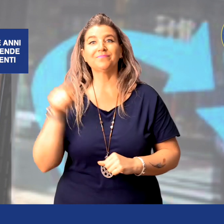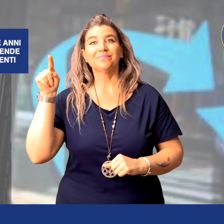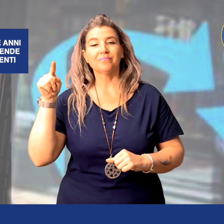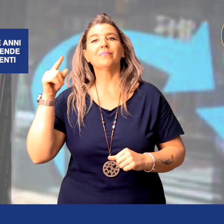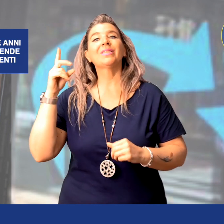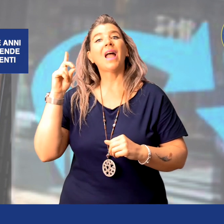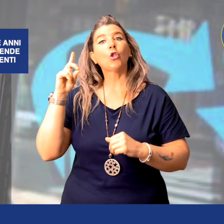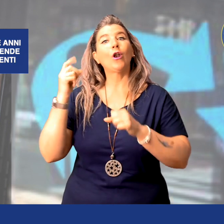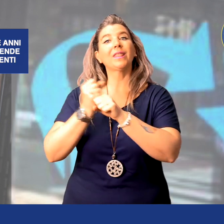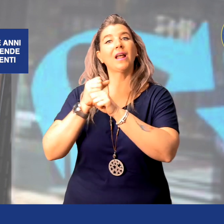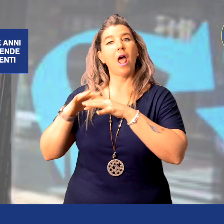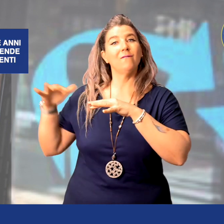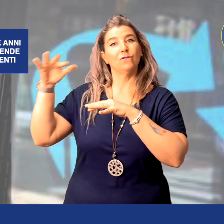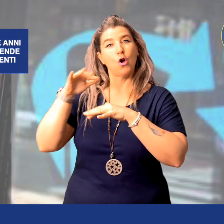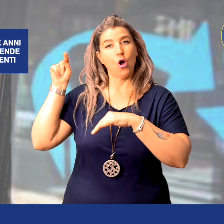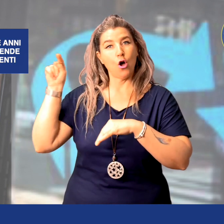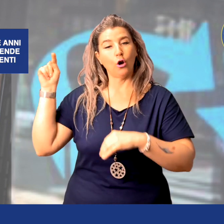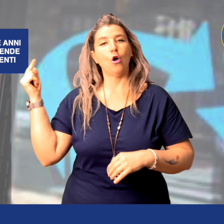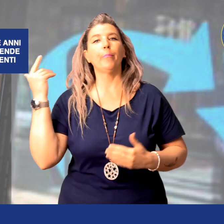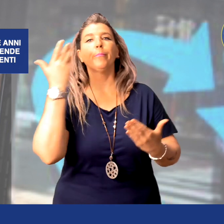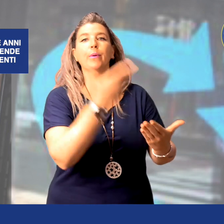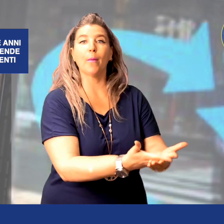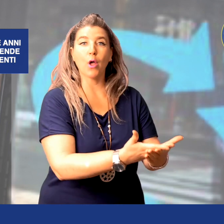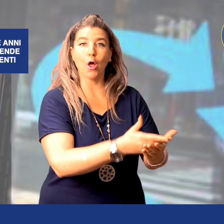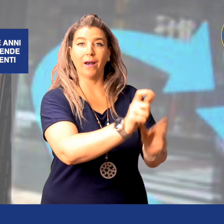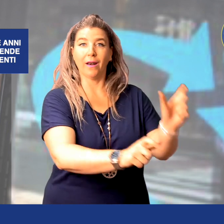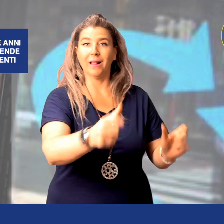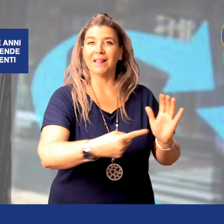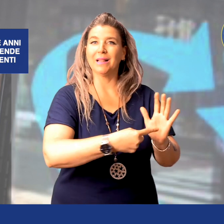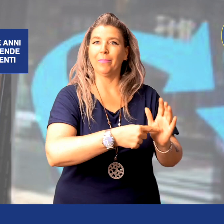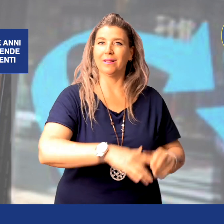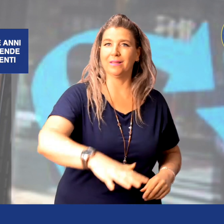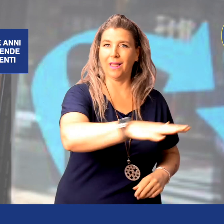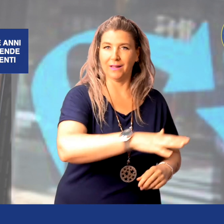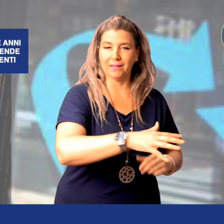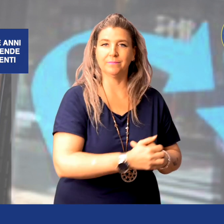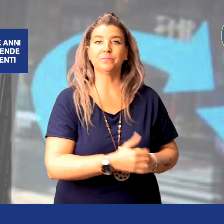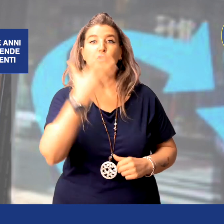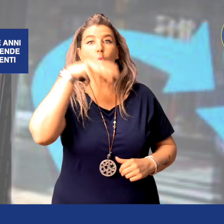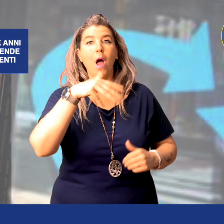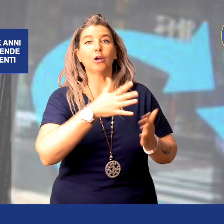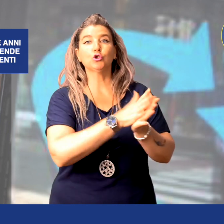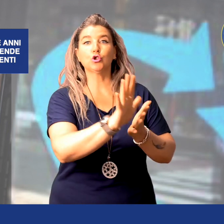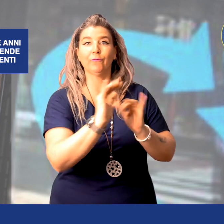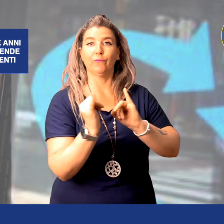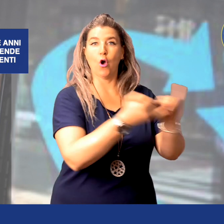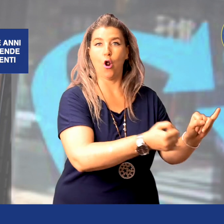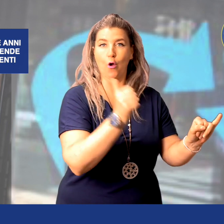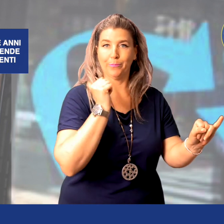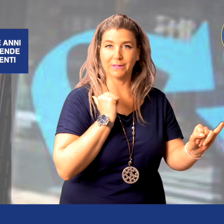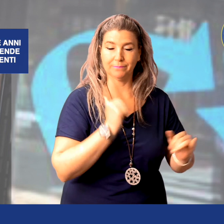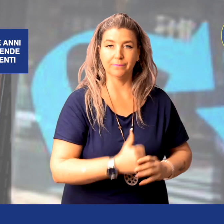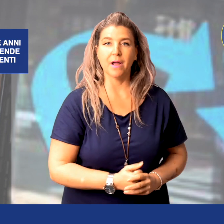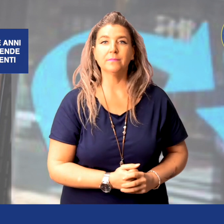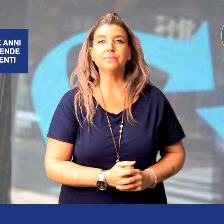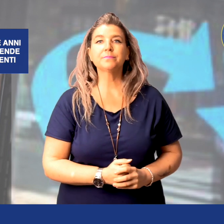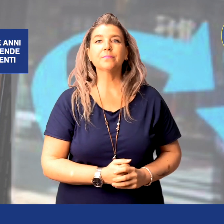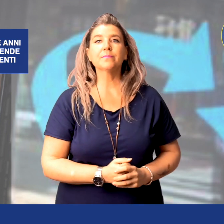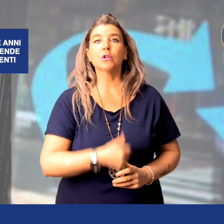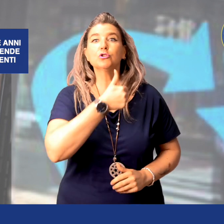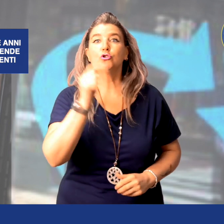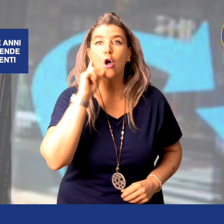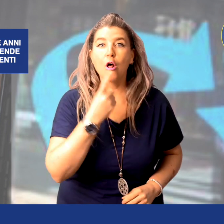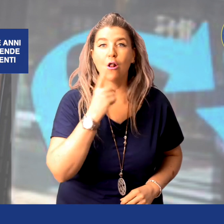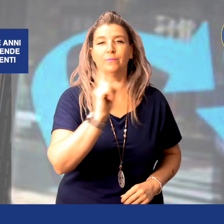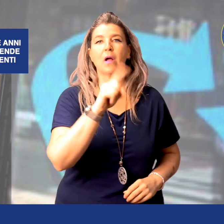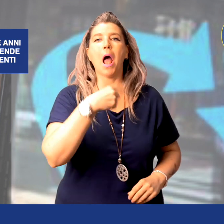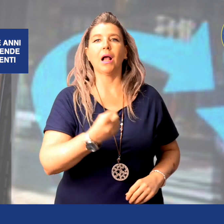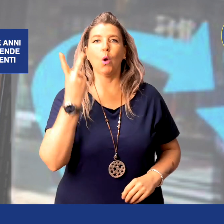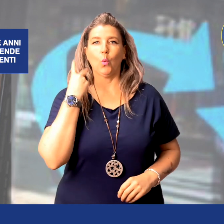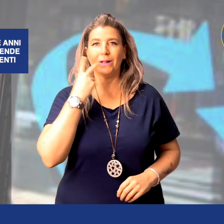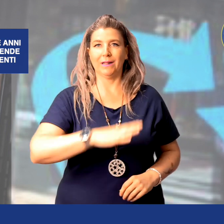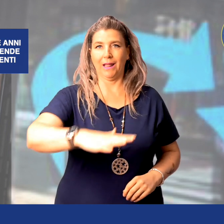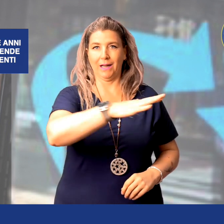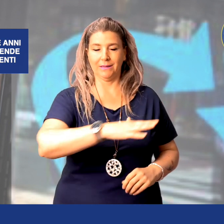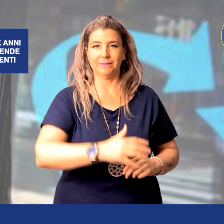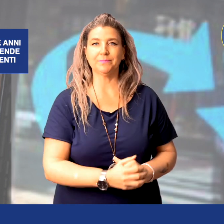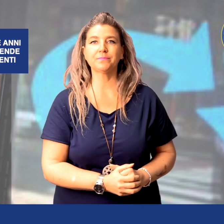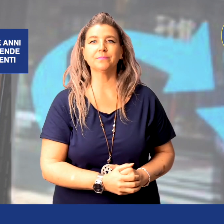Il datore di lavoro propone ai dipendenti 5 anni di scivolo non solo ai sordi anche agli udenti.